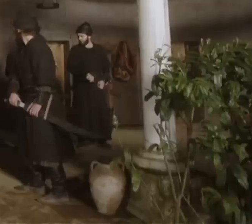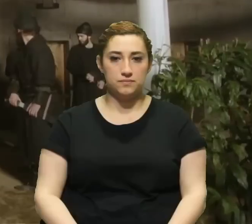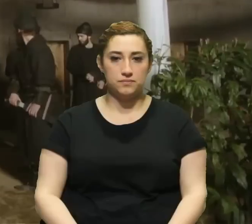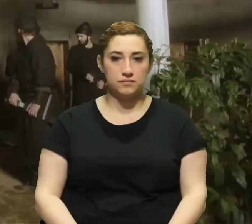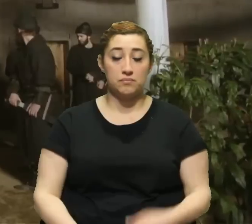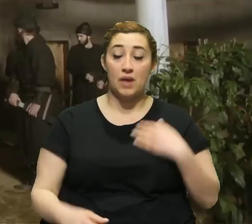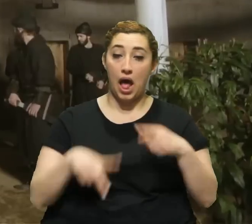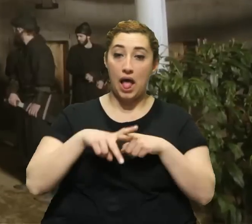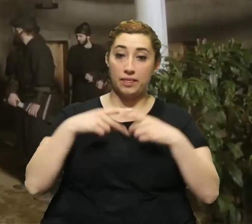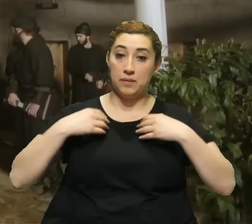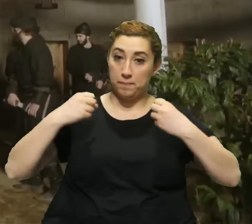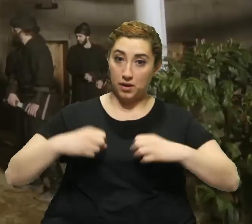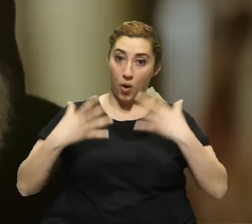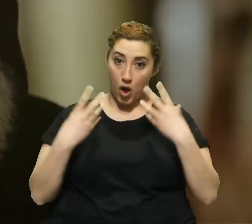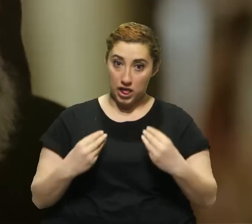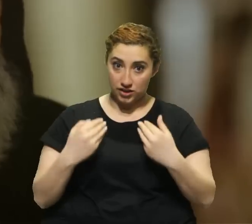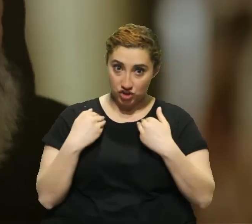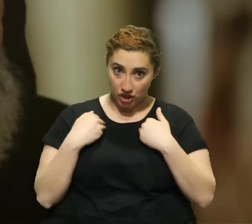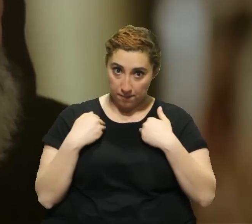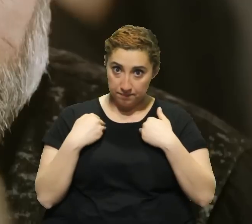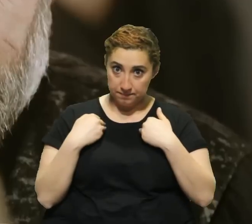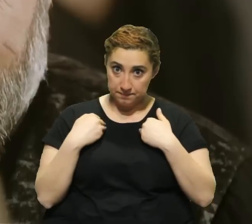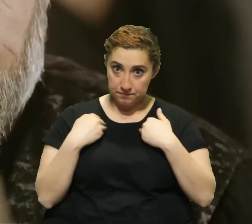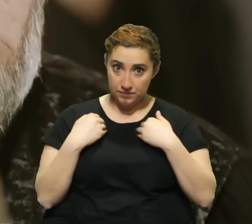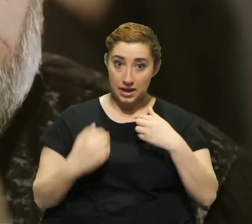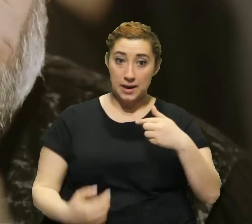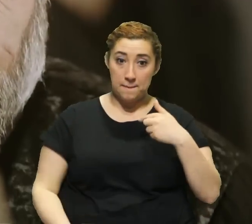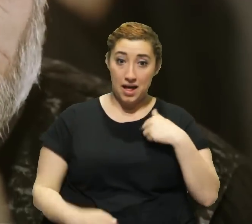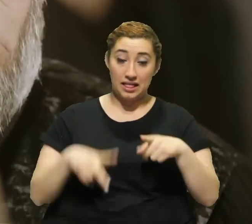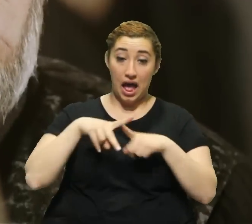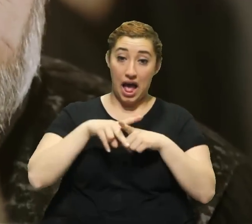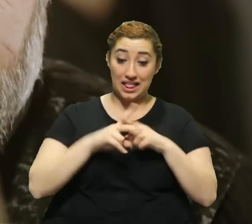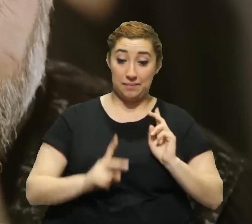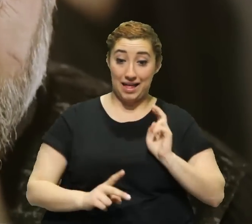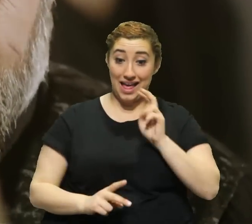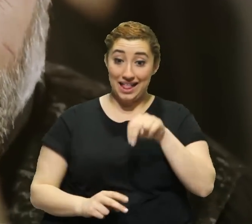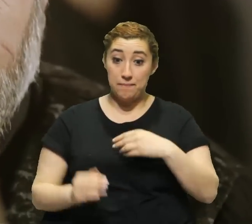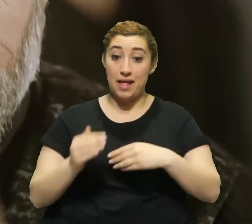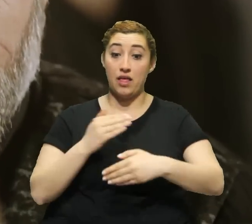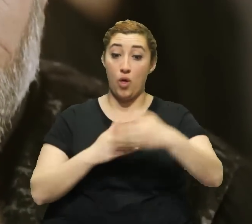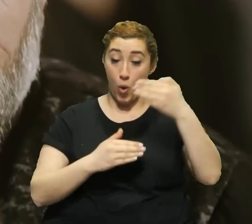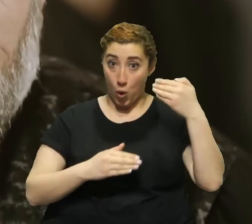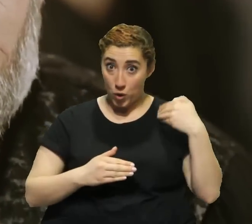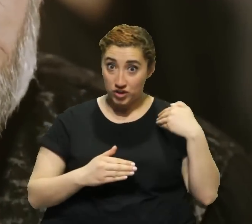Atıma binerim... ...ben atımdan inmeden...